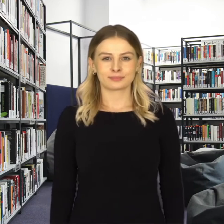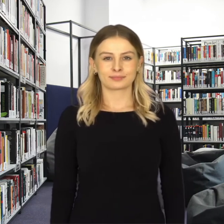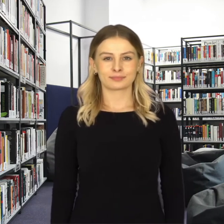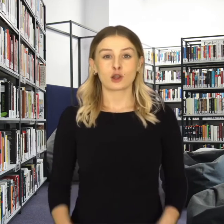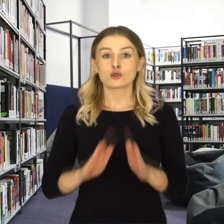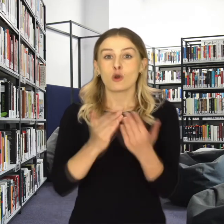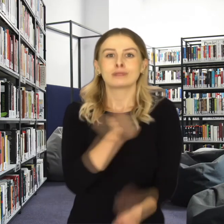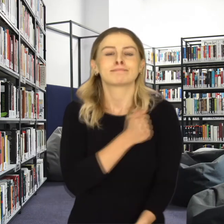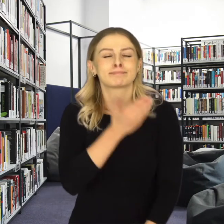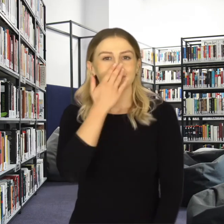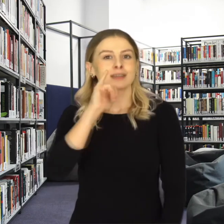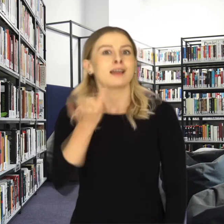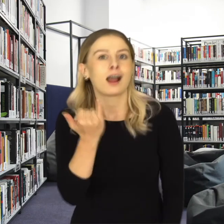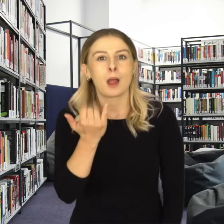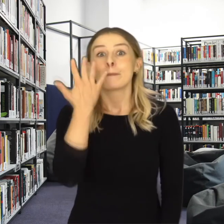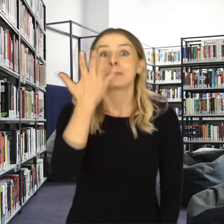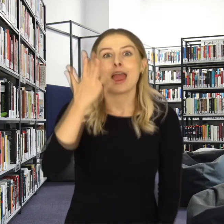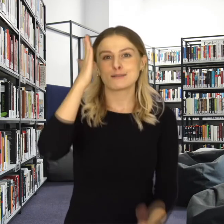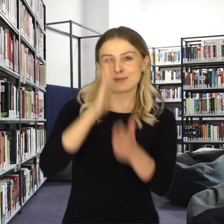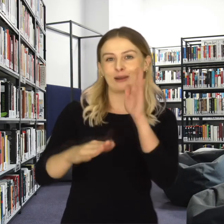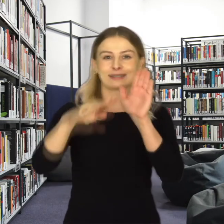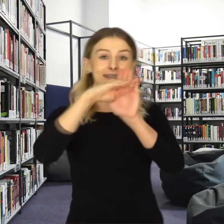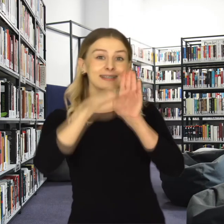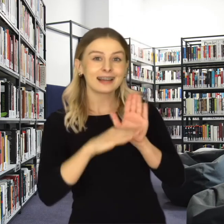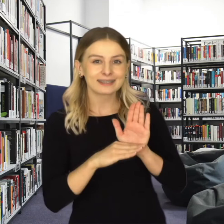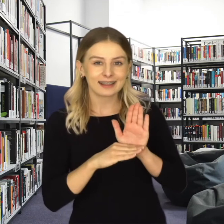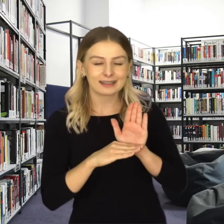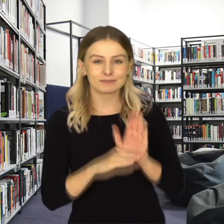Jak wypożyczyć książkę? 5 prostych kroków!